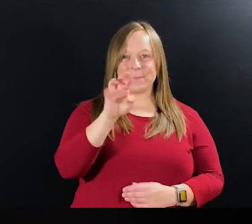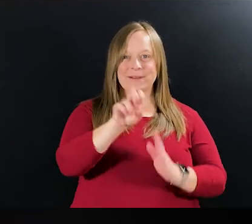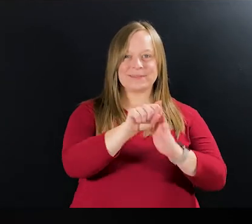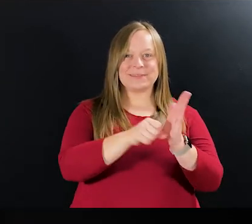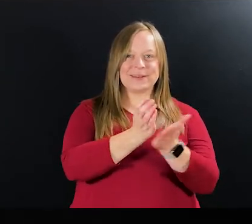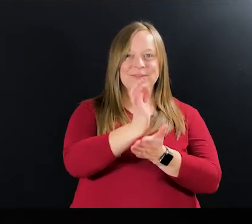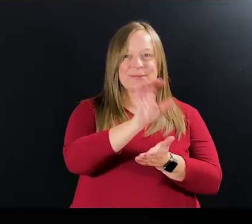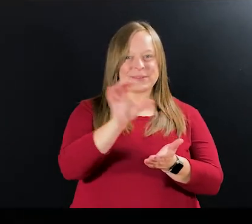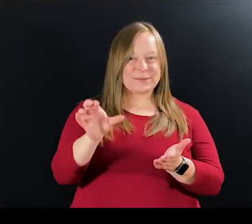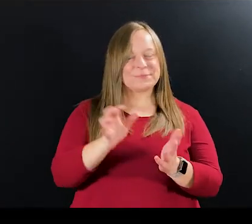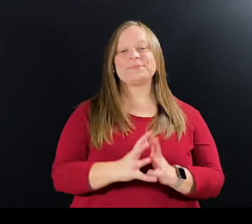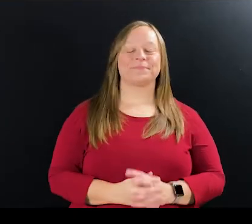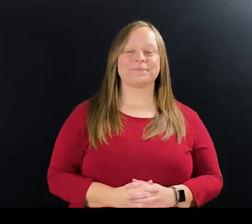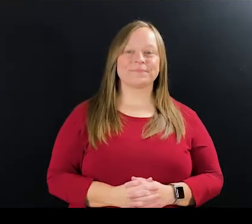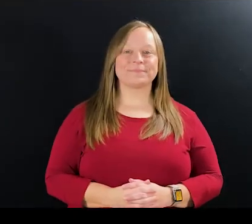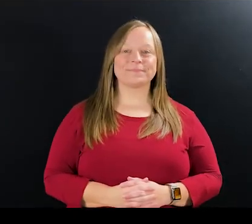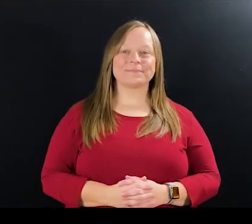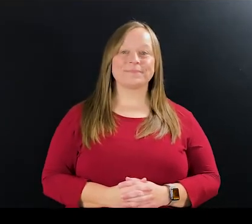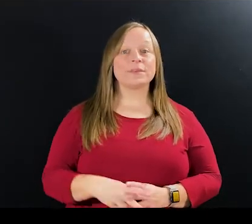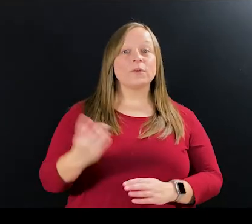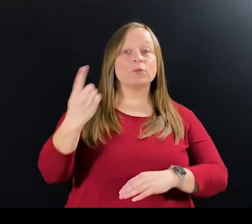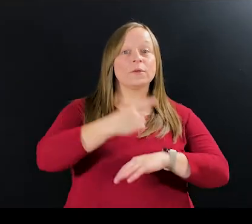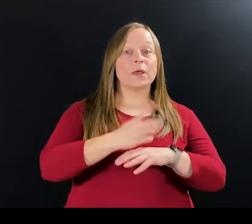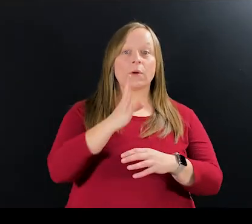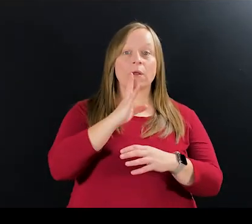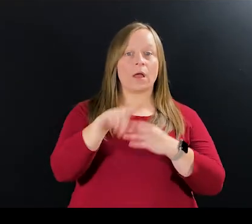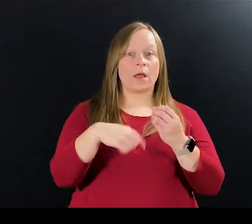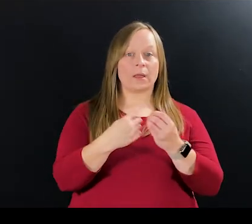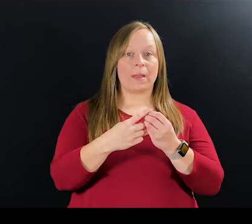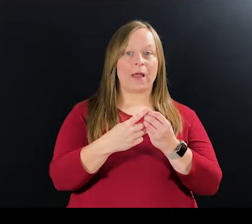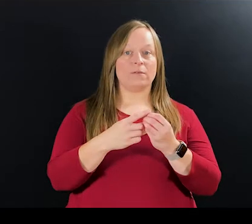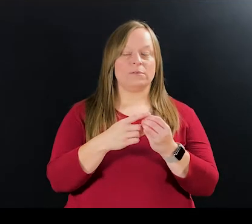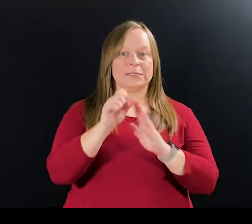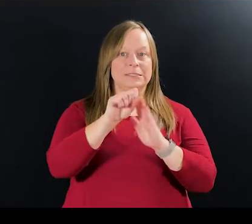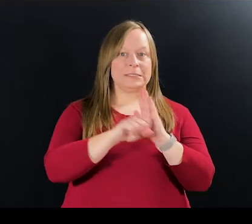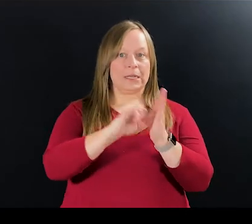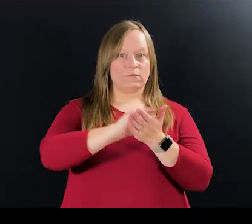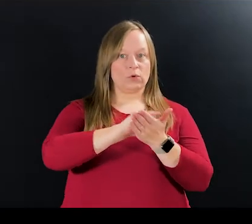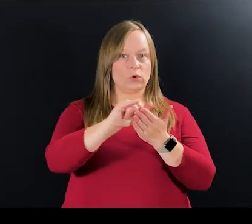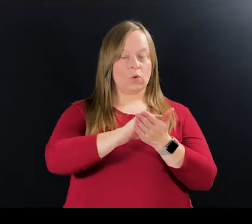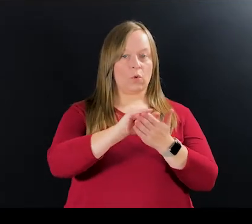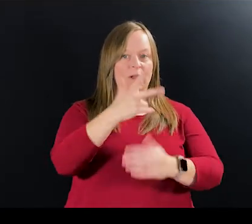Empire State of Rights: Con Subtítulos. Hoy, nos gustaría hablar sobre el proceso de vacunación